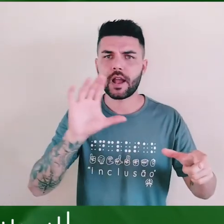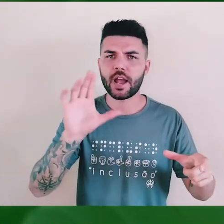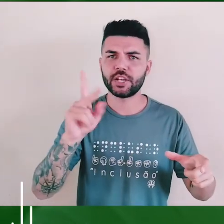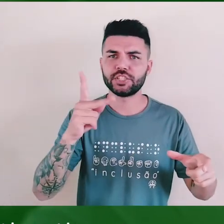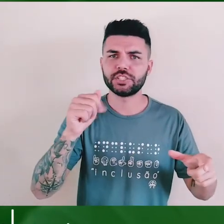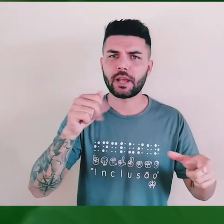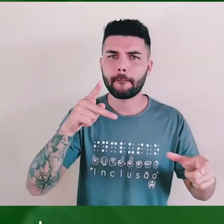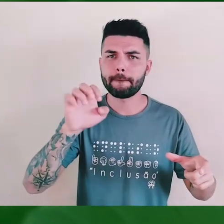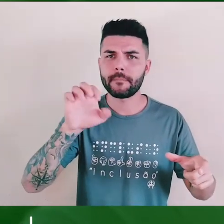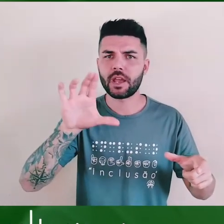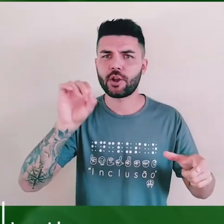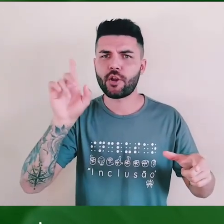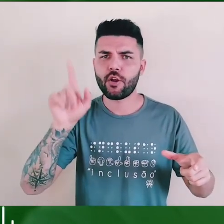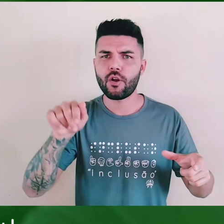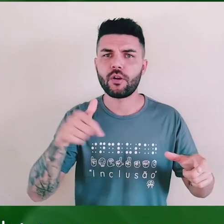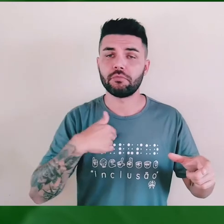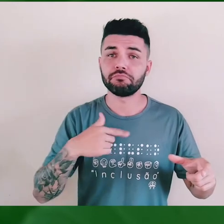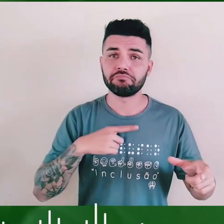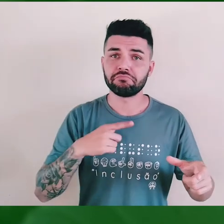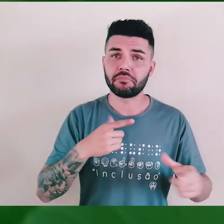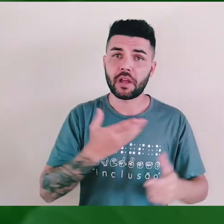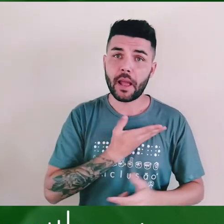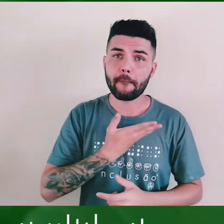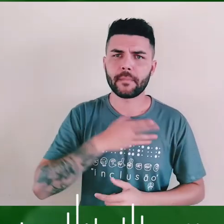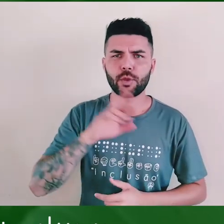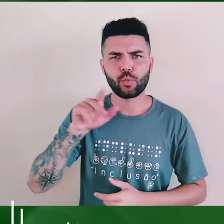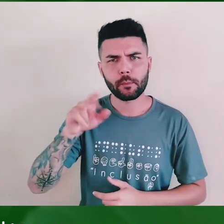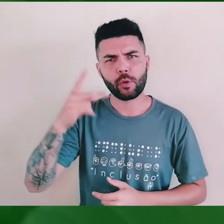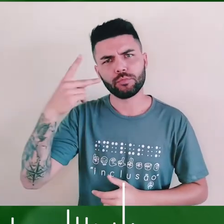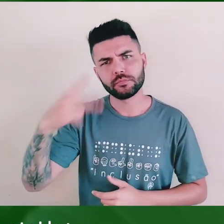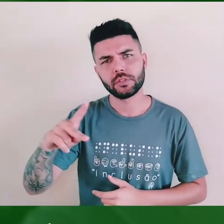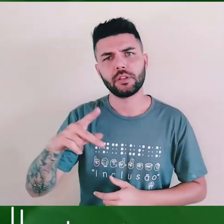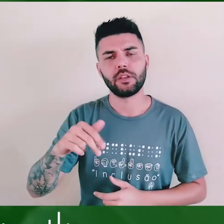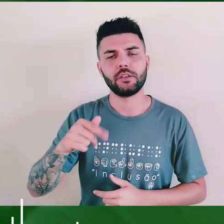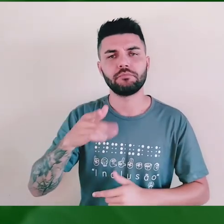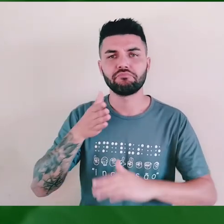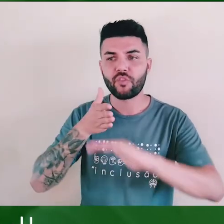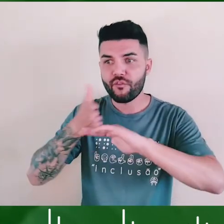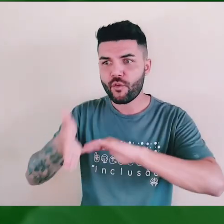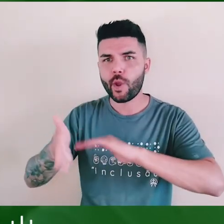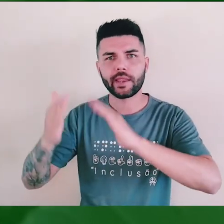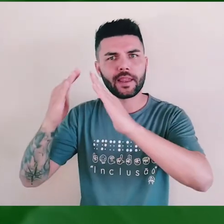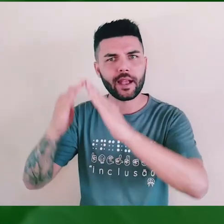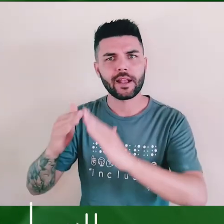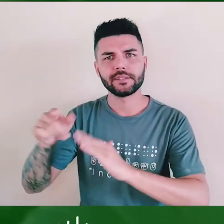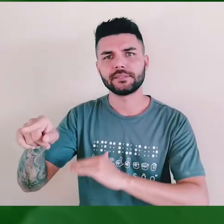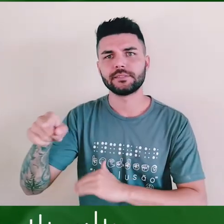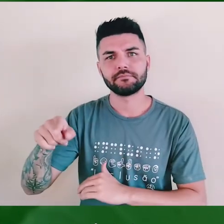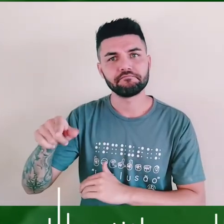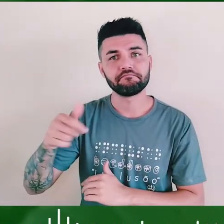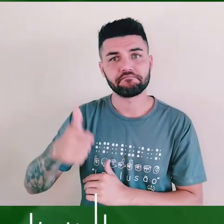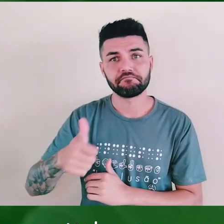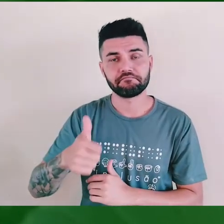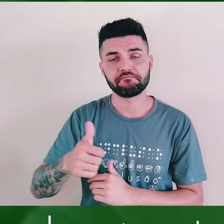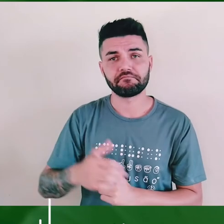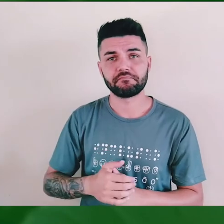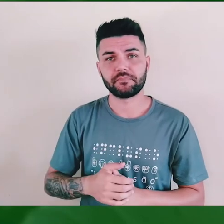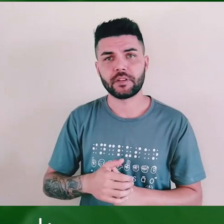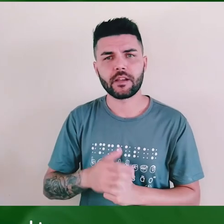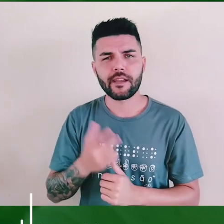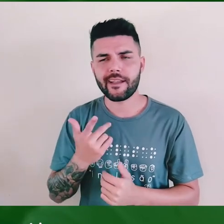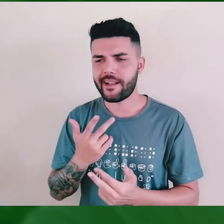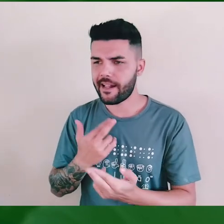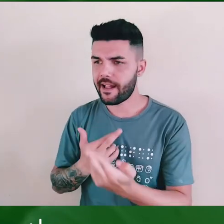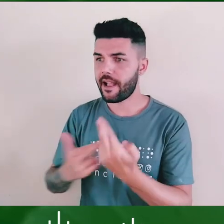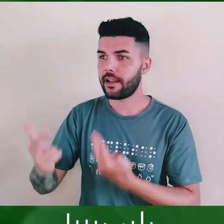é um lugar pequeno, então assim, fui na casa dele, saí com o irmão dele, e você